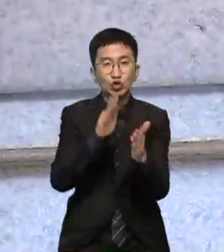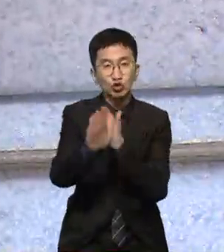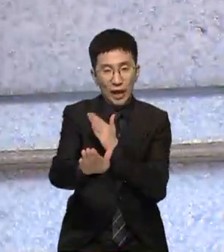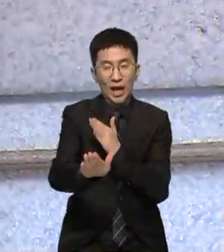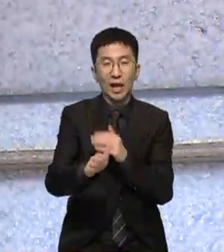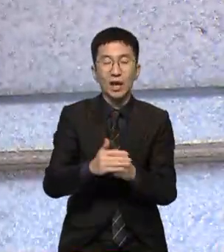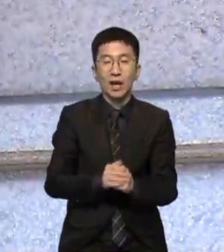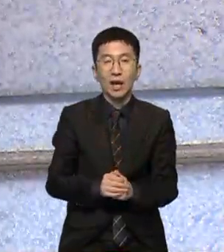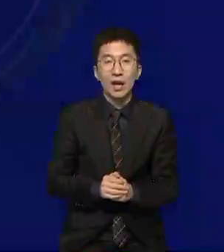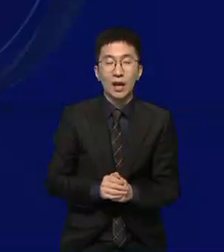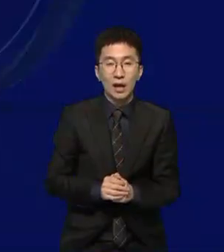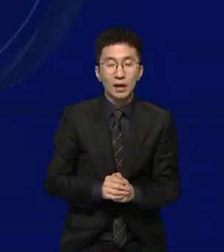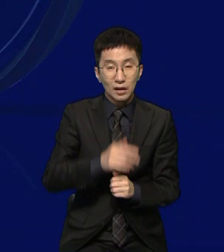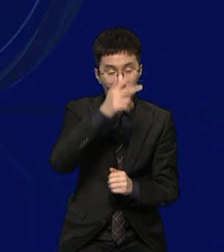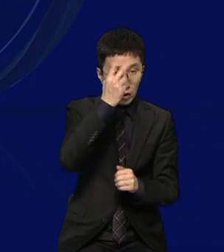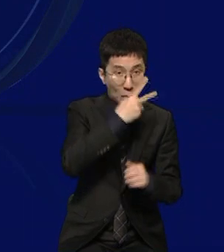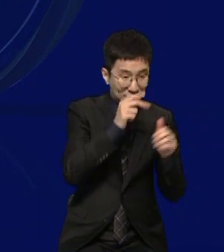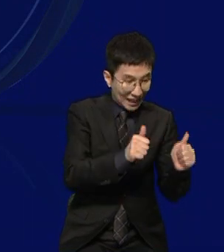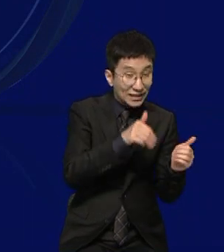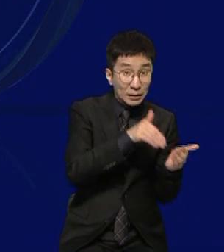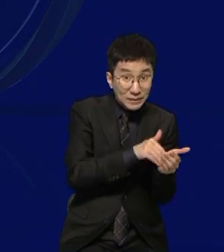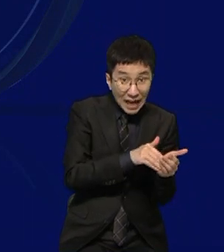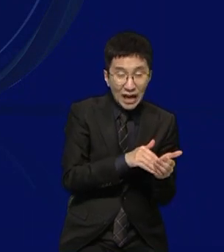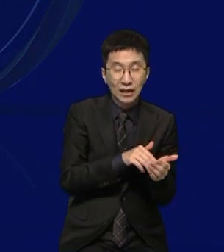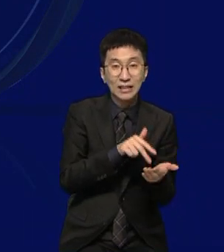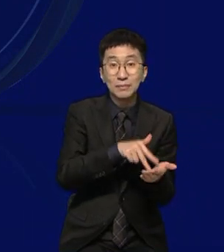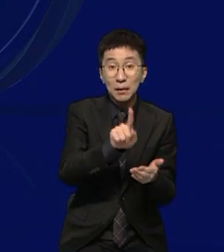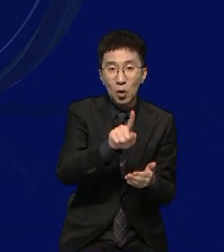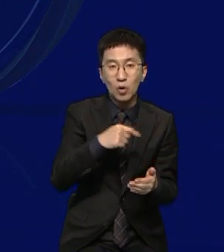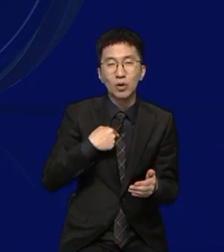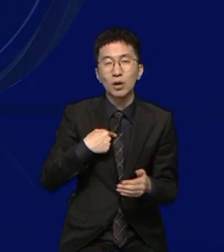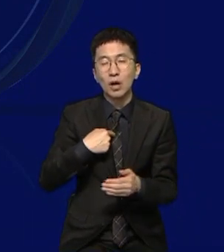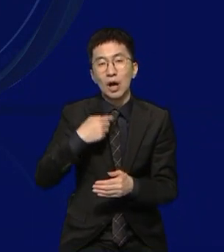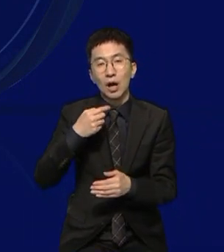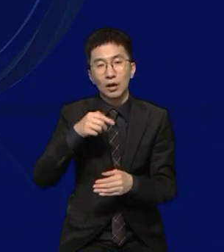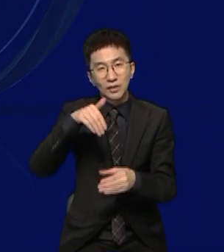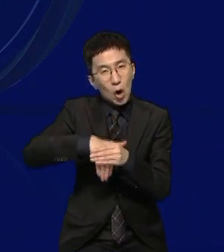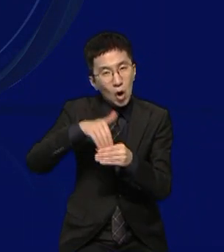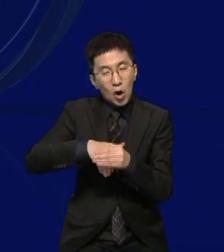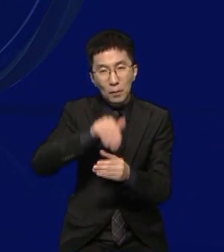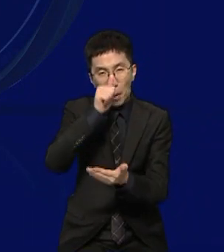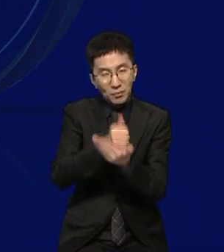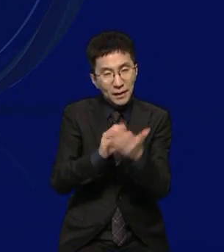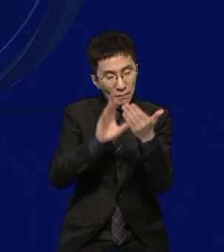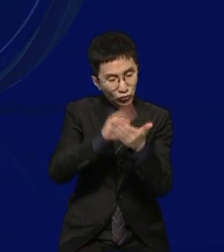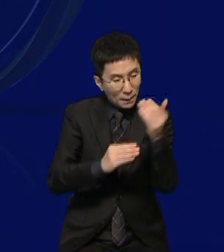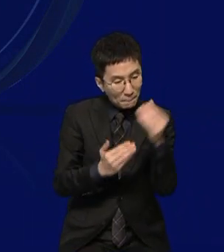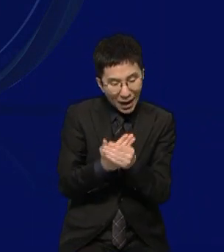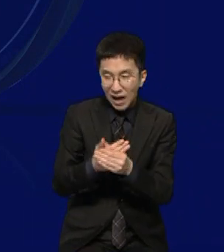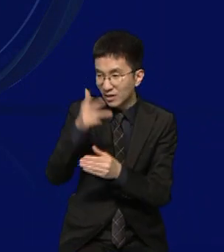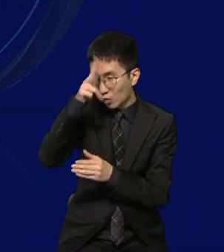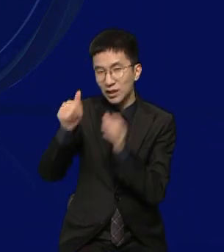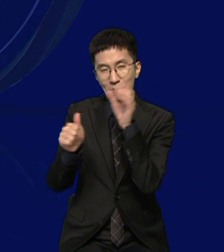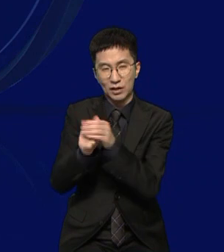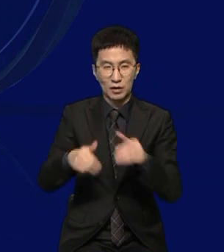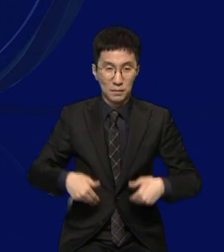경찰로 넘겨야 합니다. 6월 1일 치러질 지방선거 관련 사건은 검찰이 두세 달만 수사하다 검찰로 이송할 수밖에 없습니다.